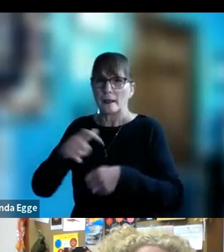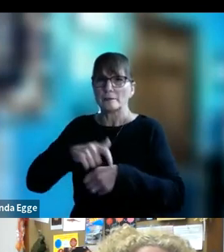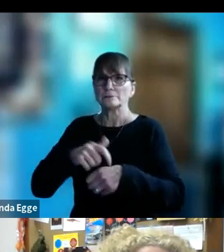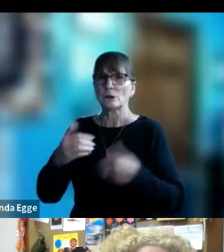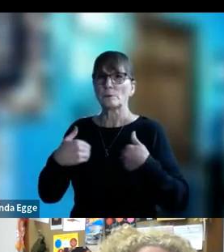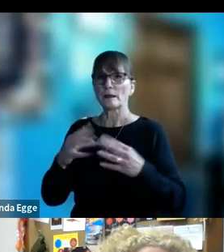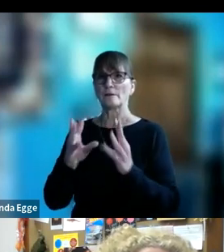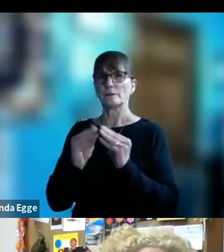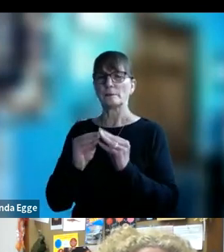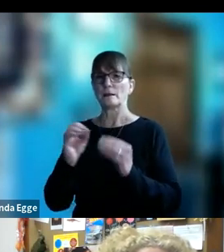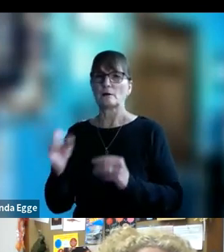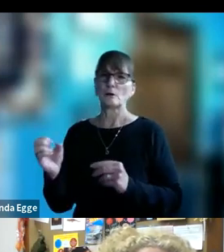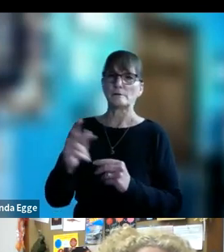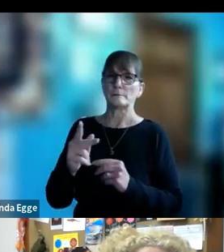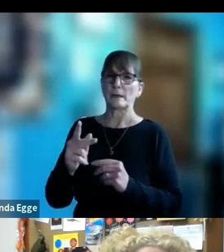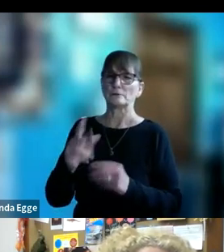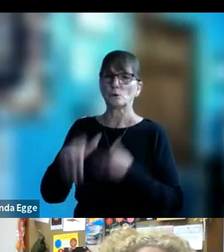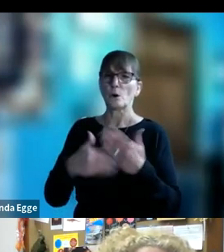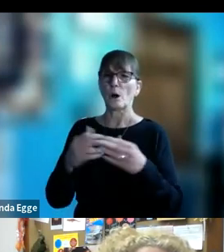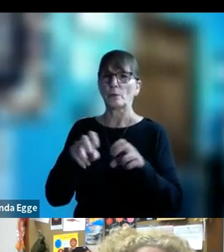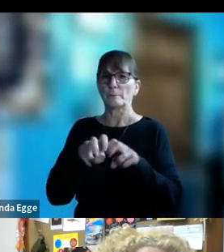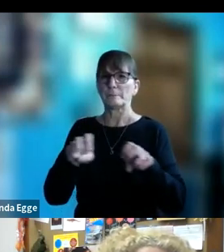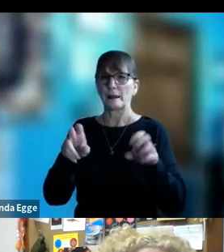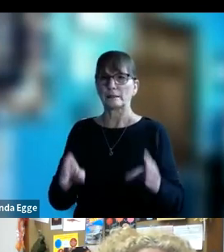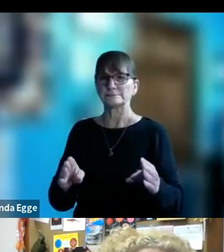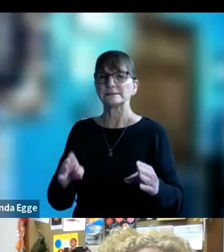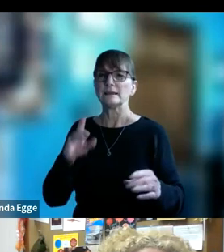cederé la palabra a todas las panelistas. ¿Hay algo, alguna pregunta que vieran en el chat